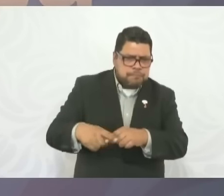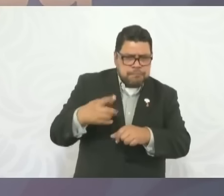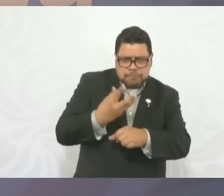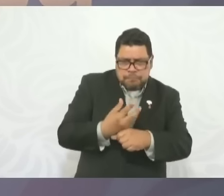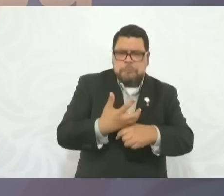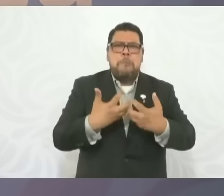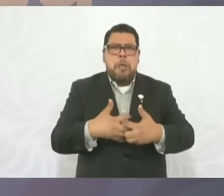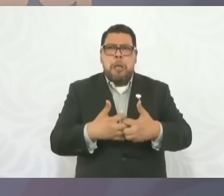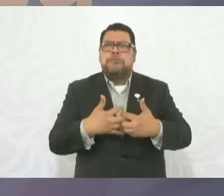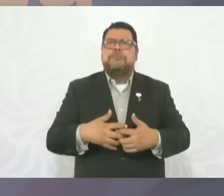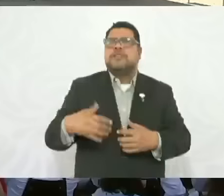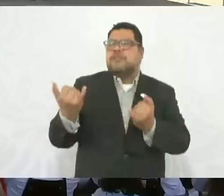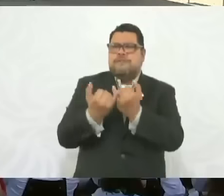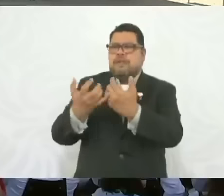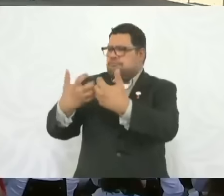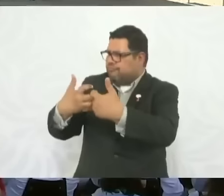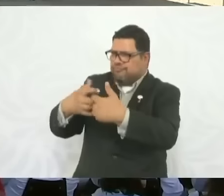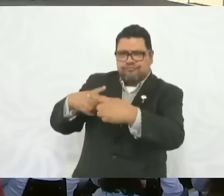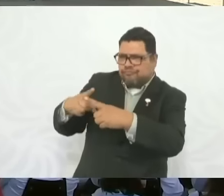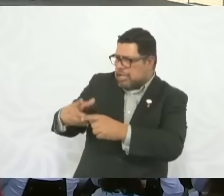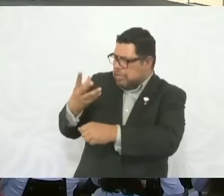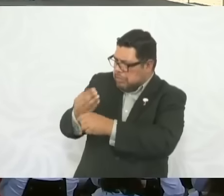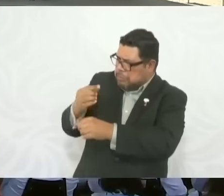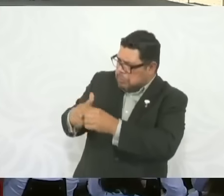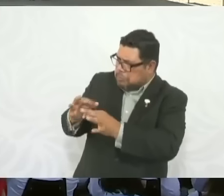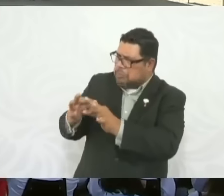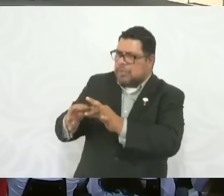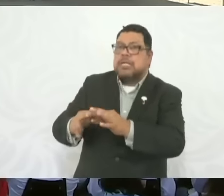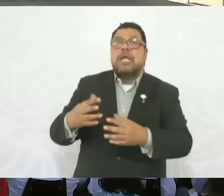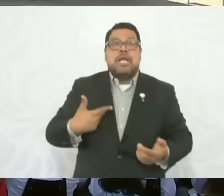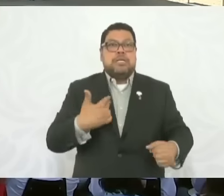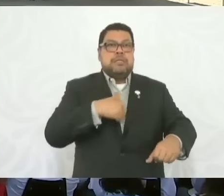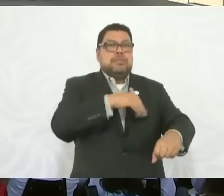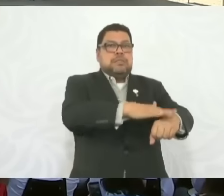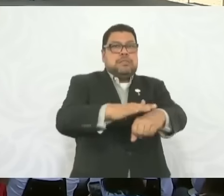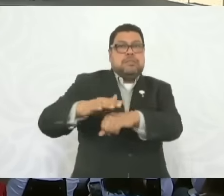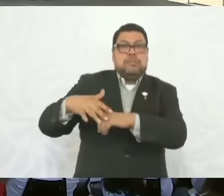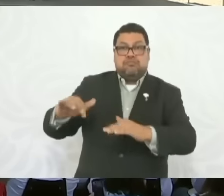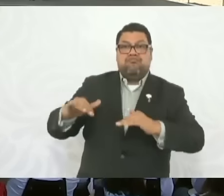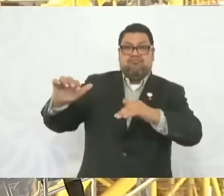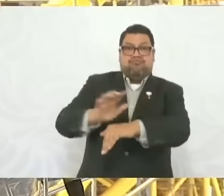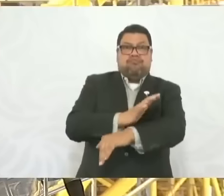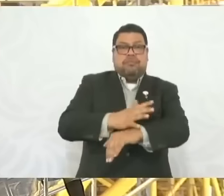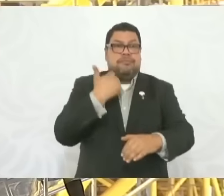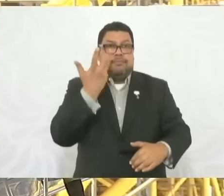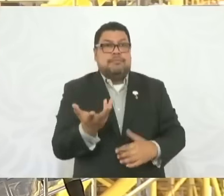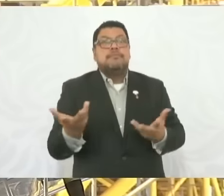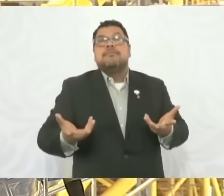y nuestras fábricas. Por ello, el llamado para avanzar en la soberanía energética adquiere una